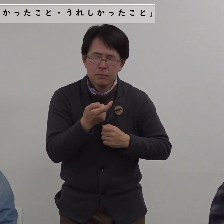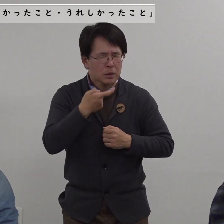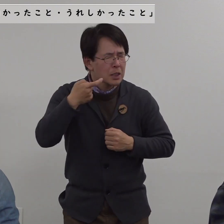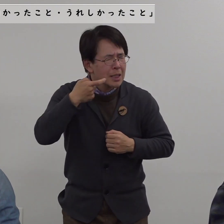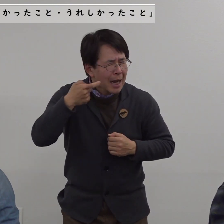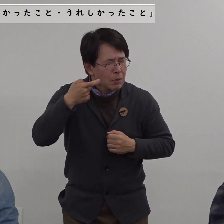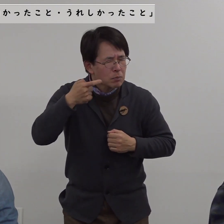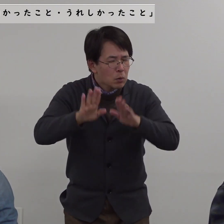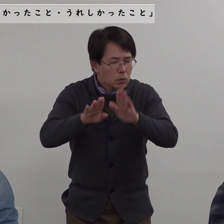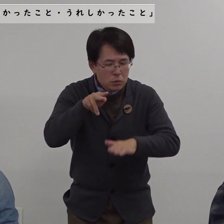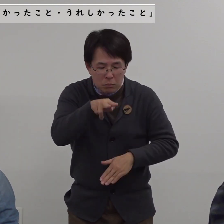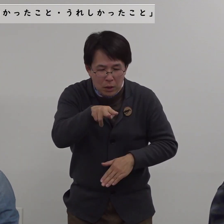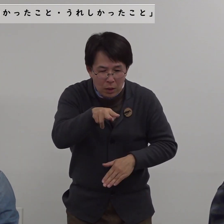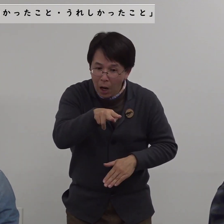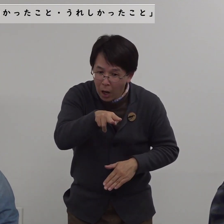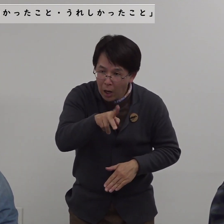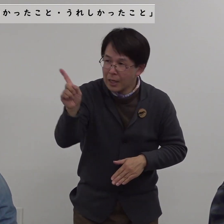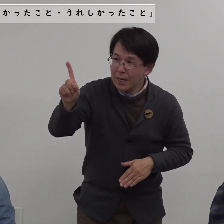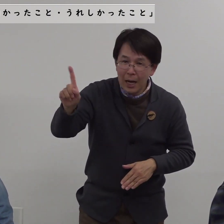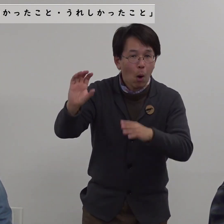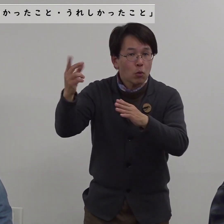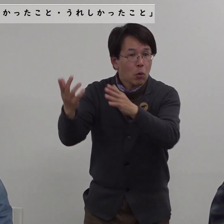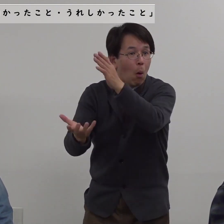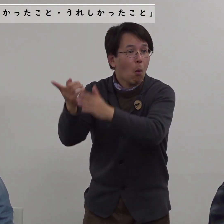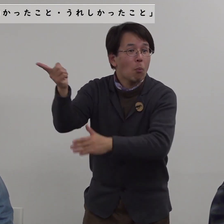音がそこにあるんだということを知れる